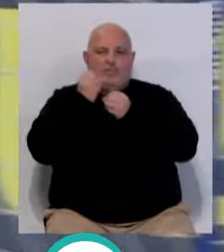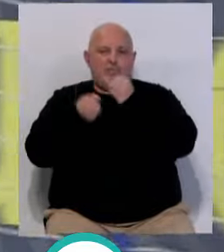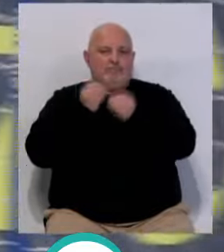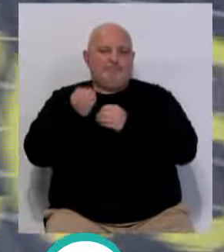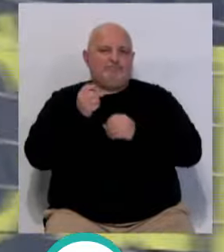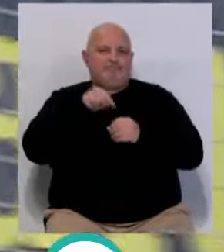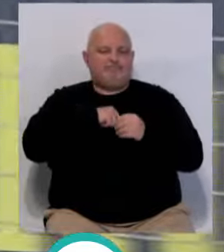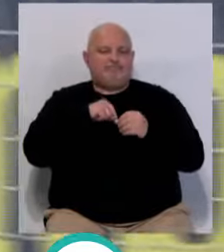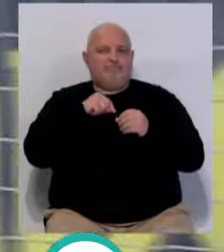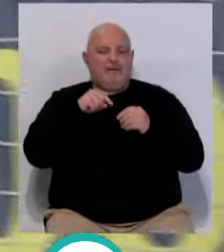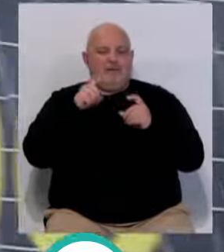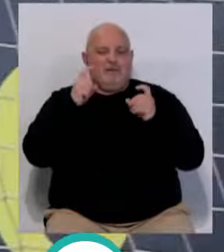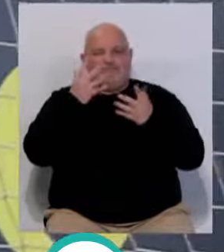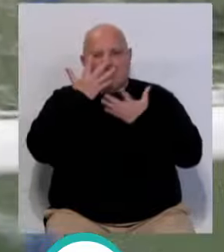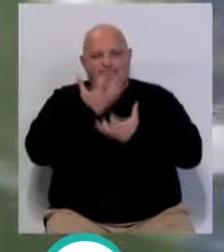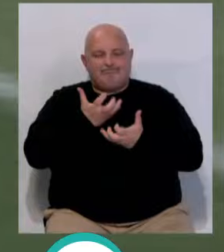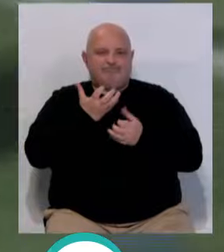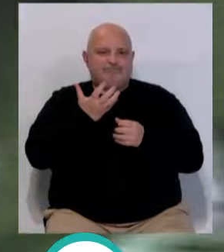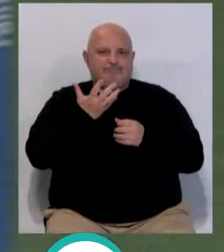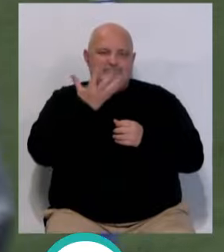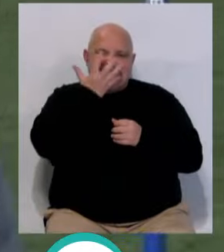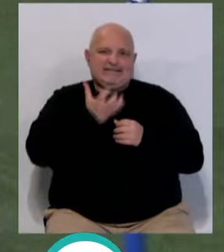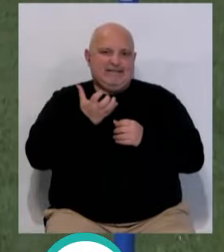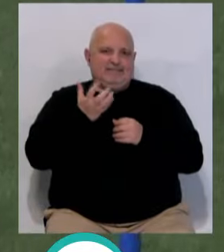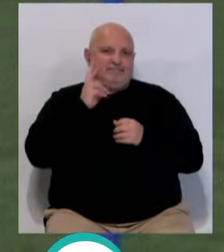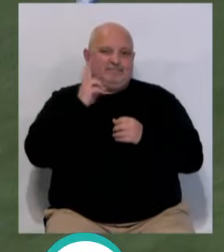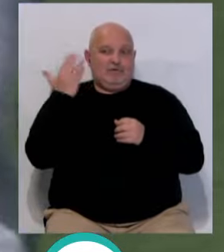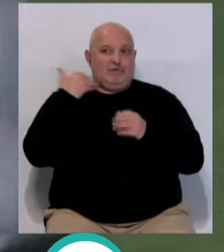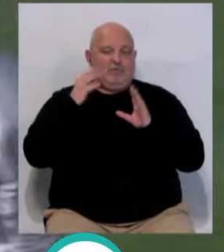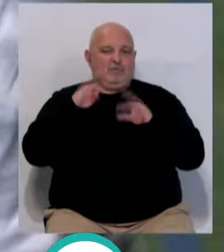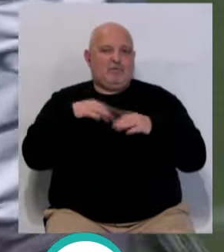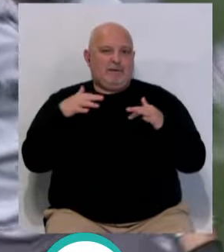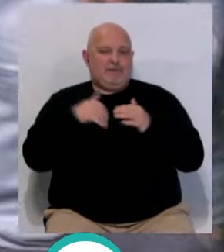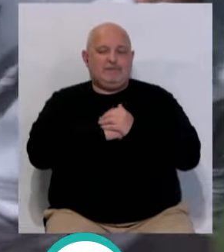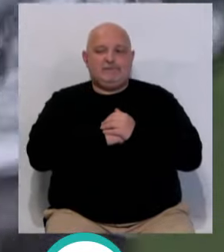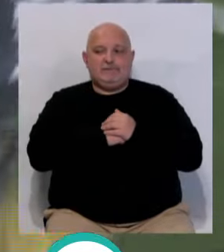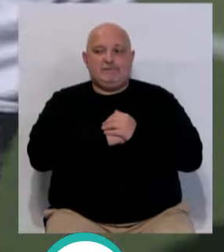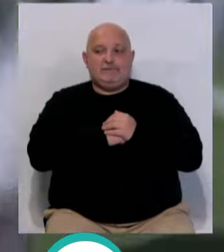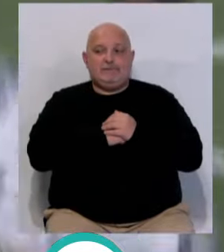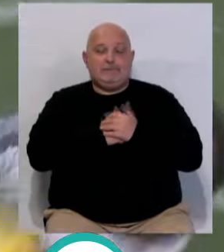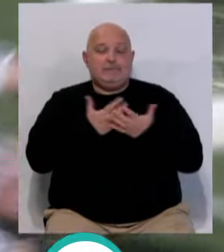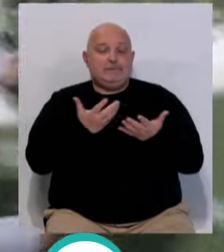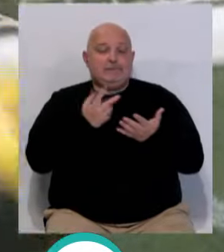le veía muy tocado al término de del partido Y quizá en algunos casos como siempre decimos